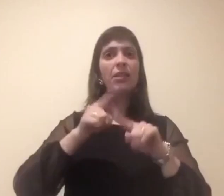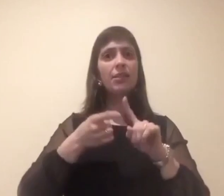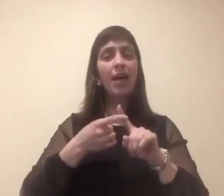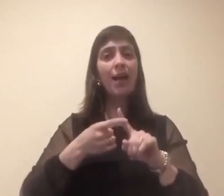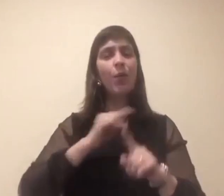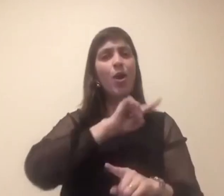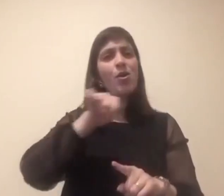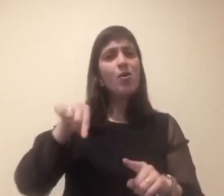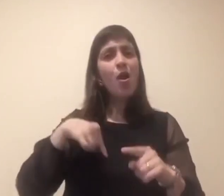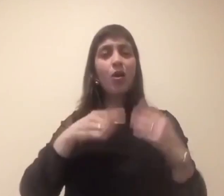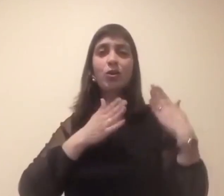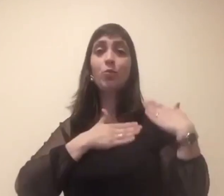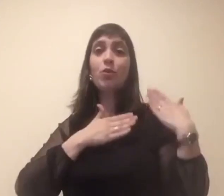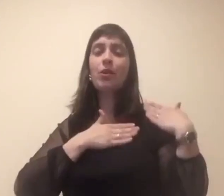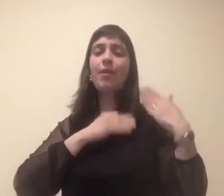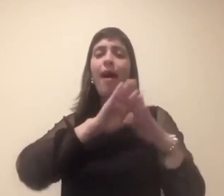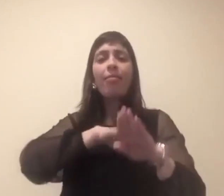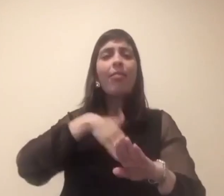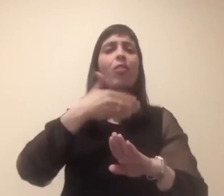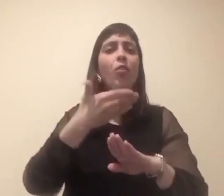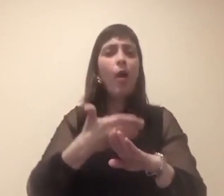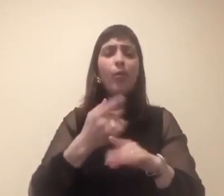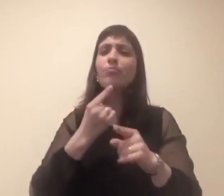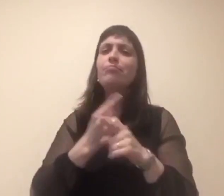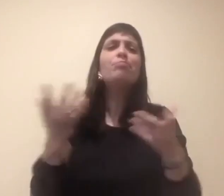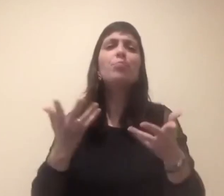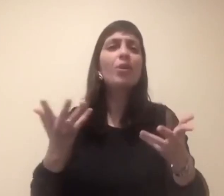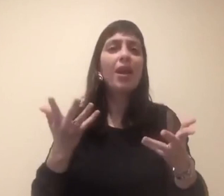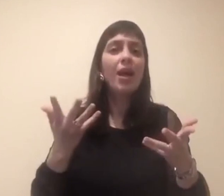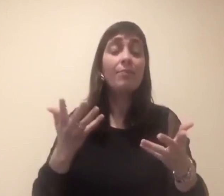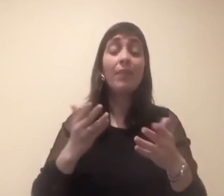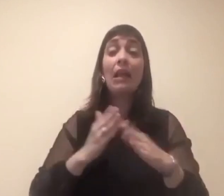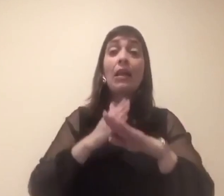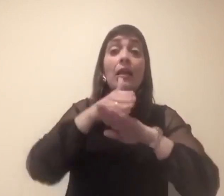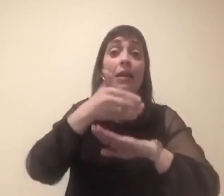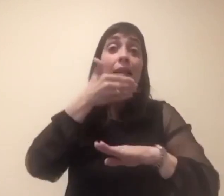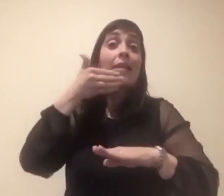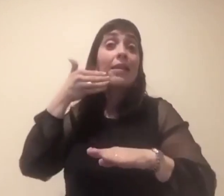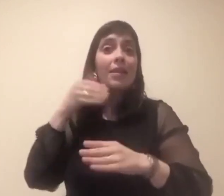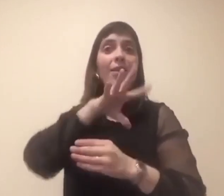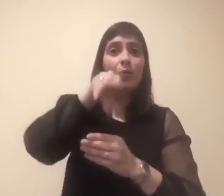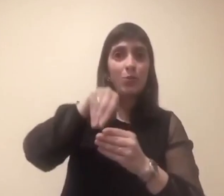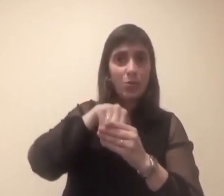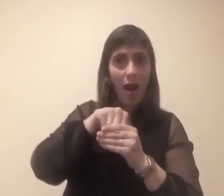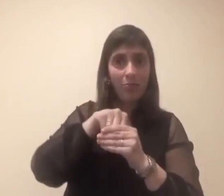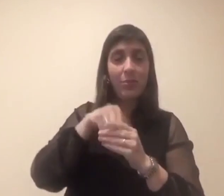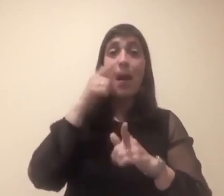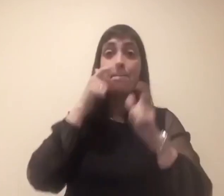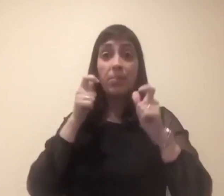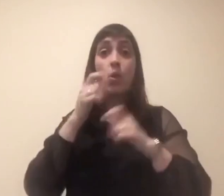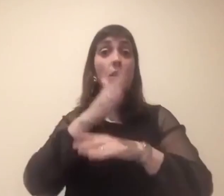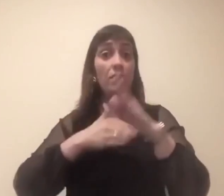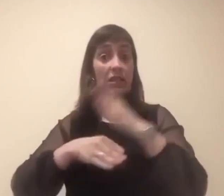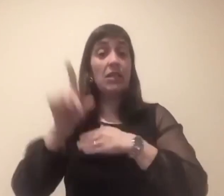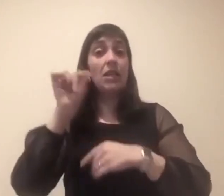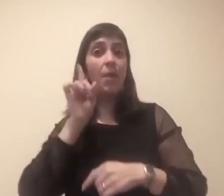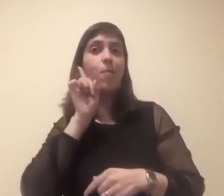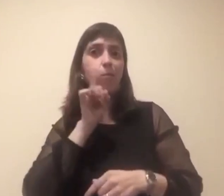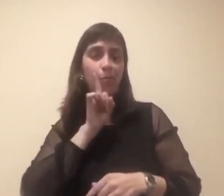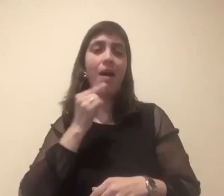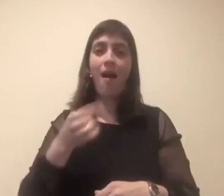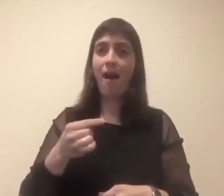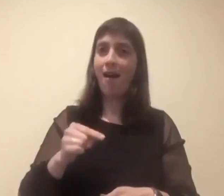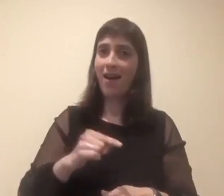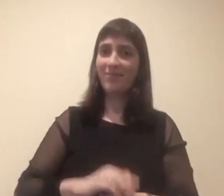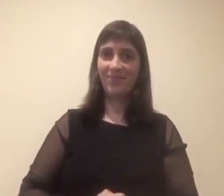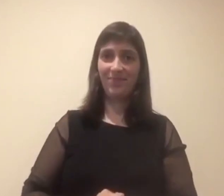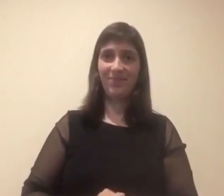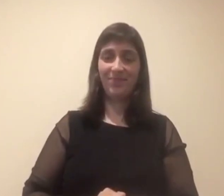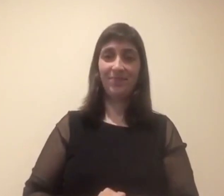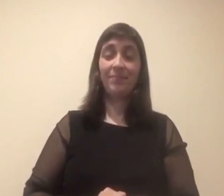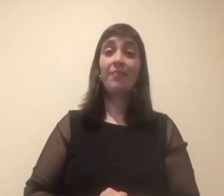Este ano temos um compromisso reforçado com a acessibilidade e inclusão de pessoas com deficiência e S/surdos.